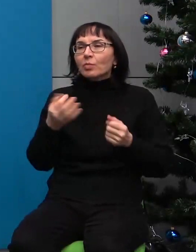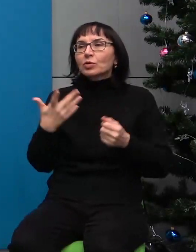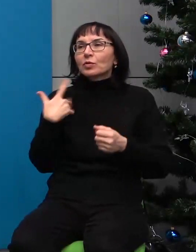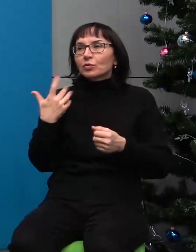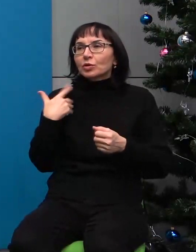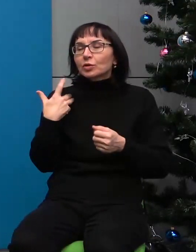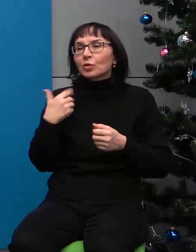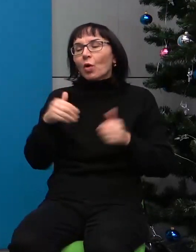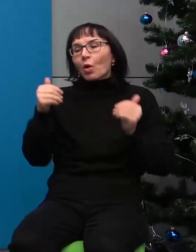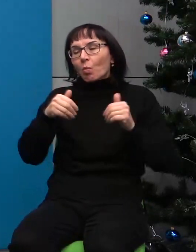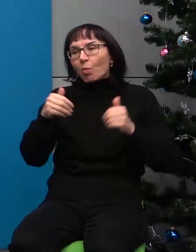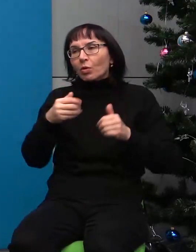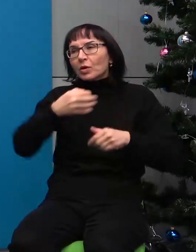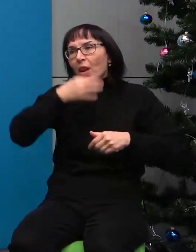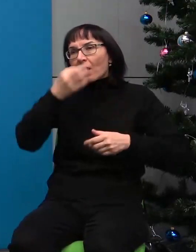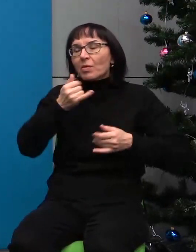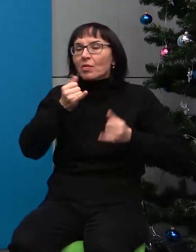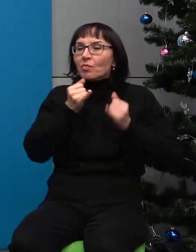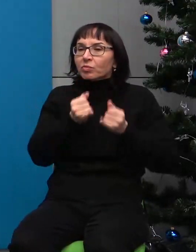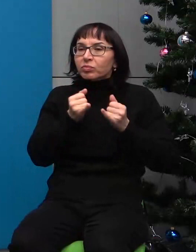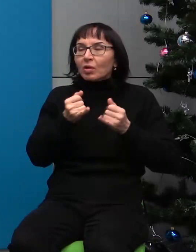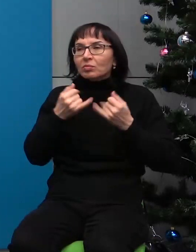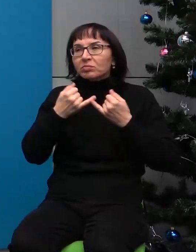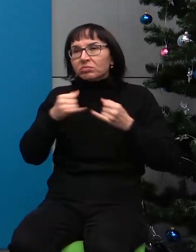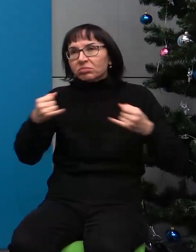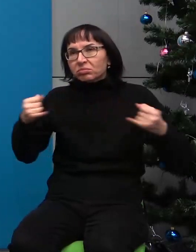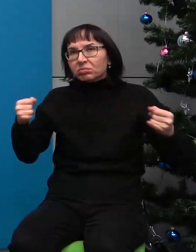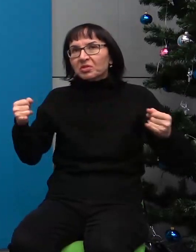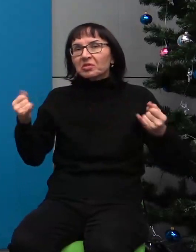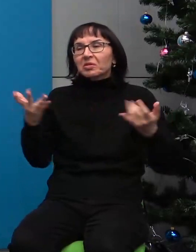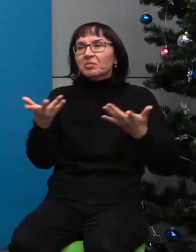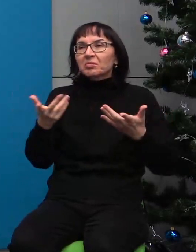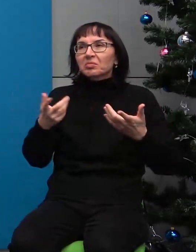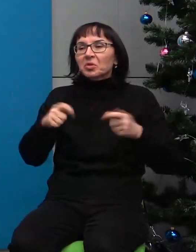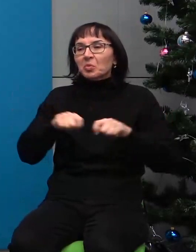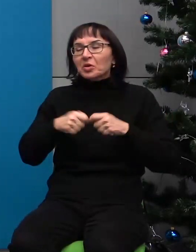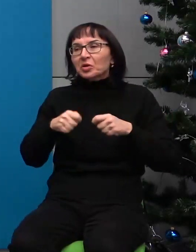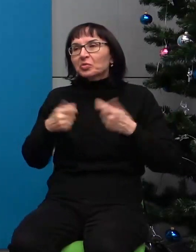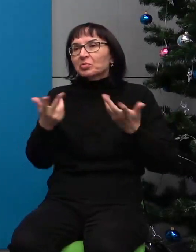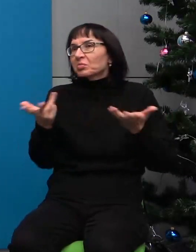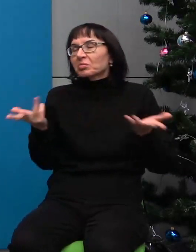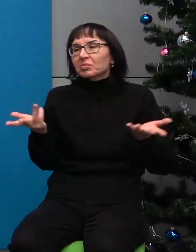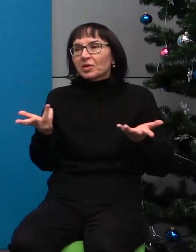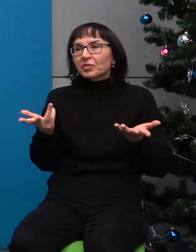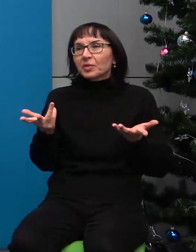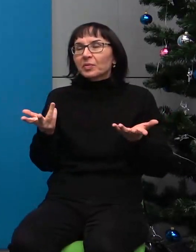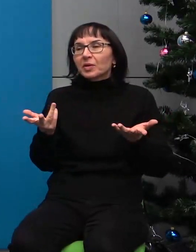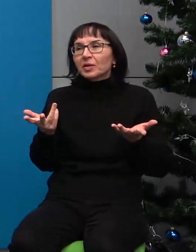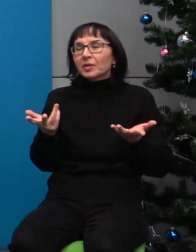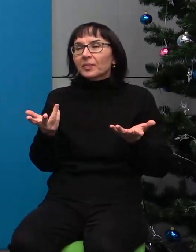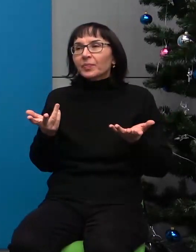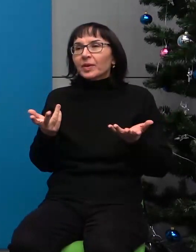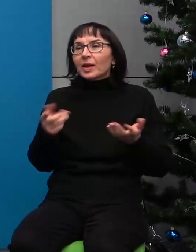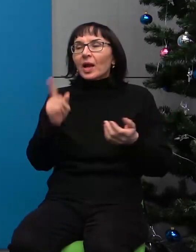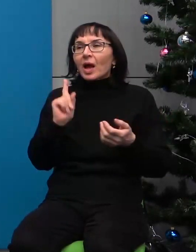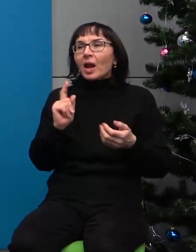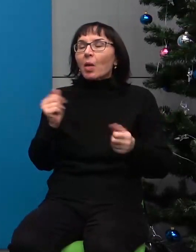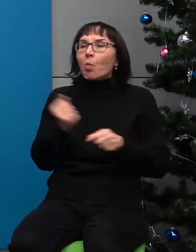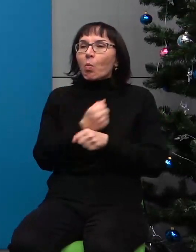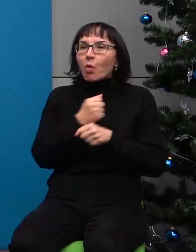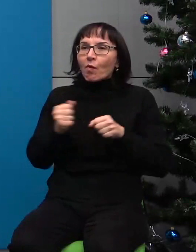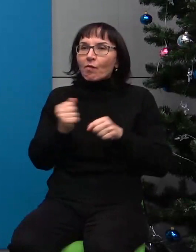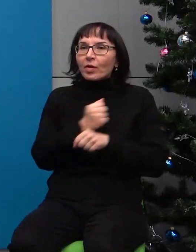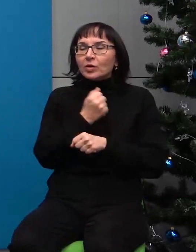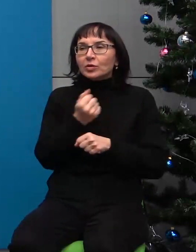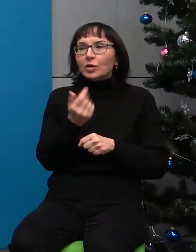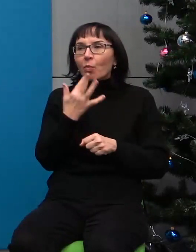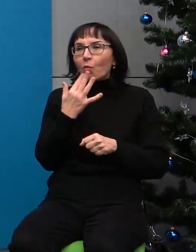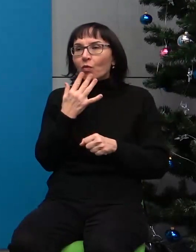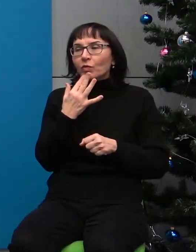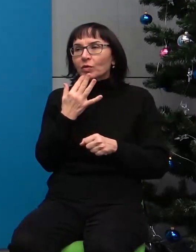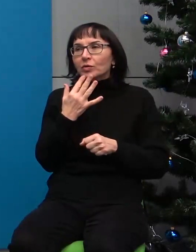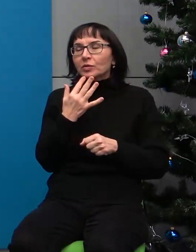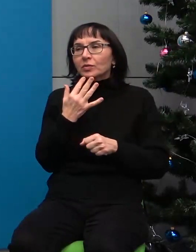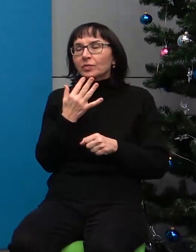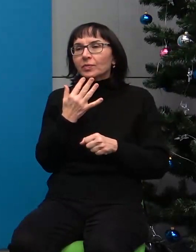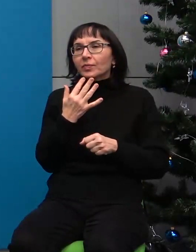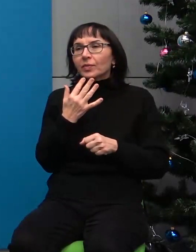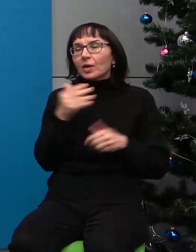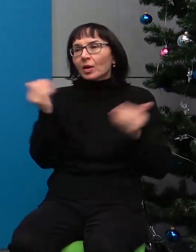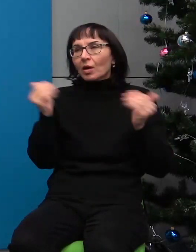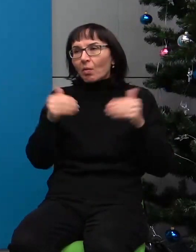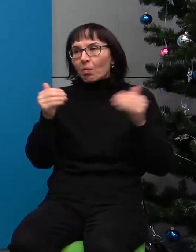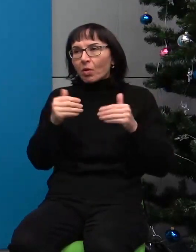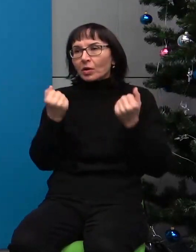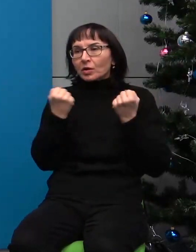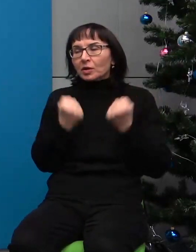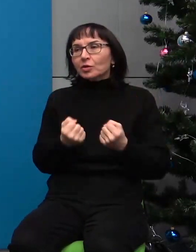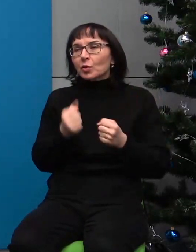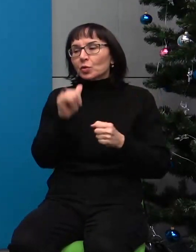albo w robieniu makiet może, jakbym się za to wziął, robiąc ci konkurencję, ale mówiąc poważnie mógłbym na siłę teraz spróbować połączyć te kropki,